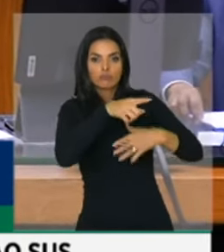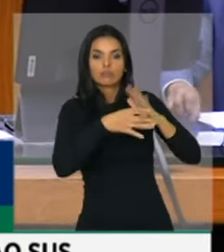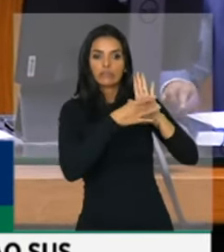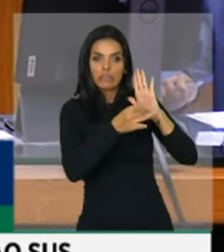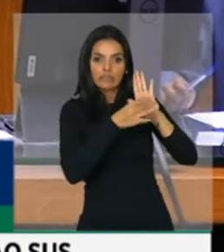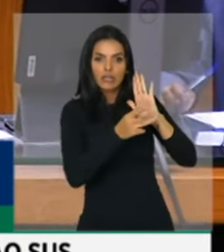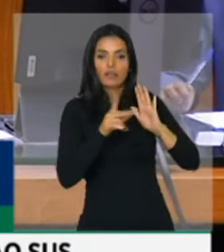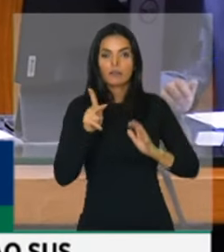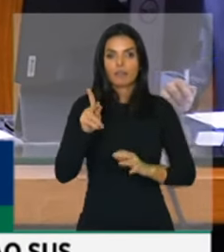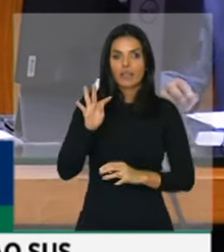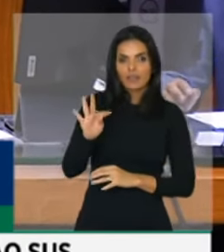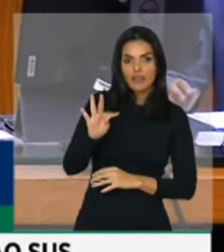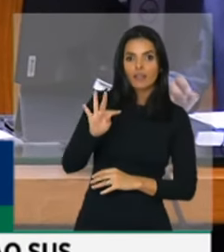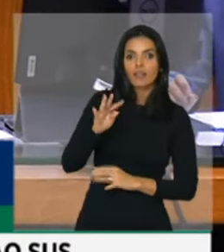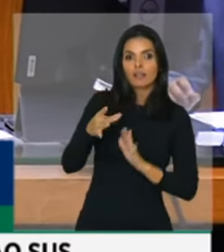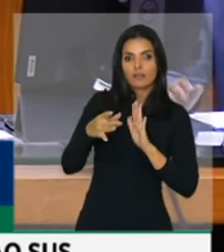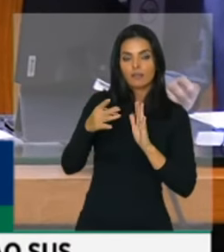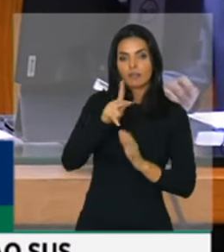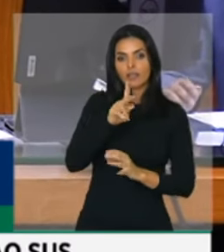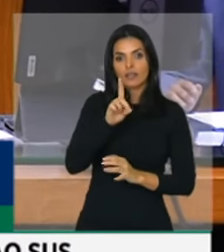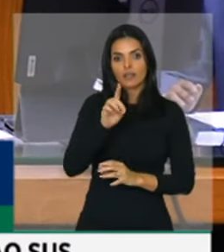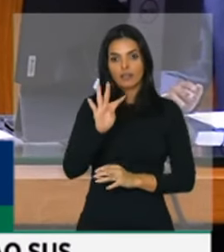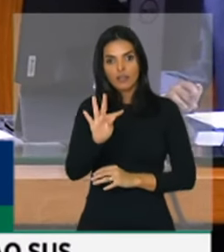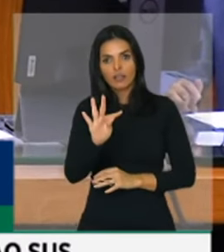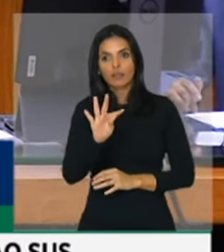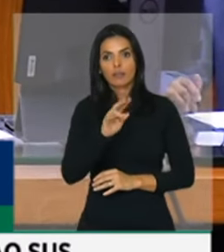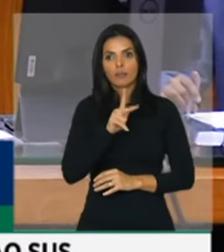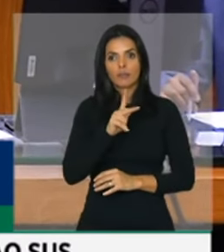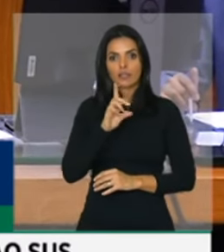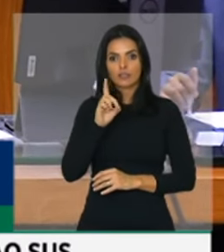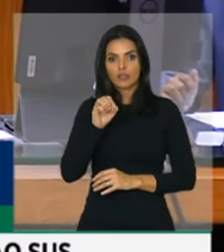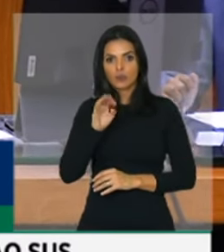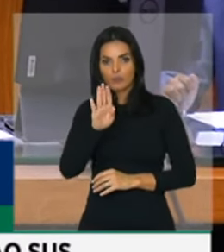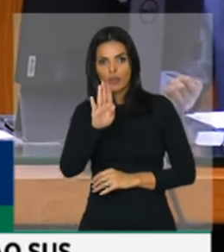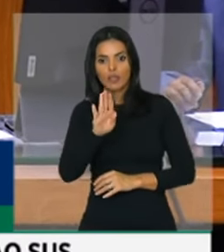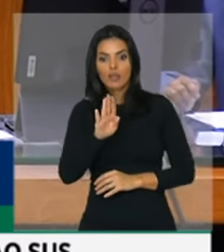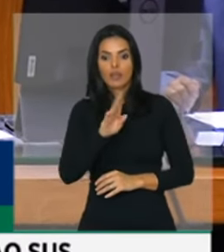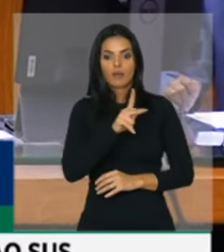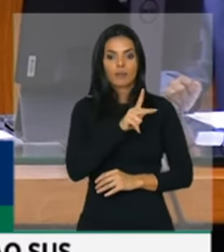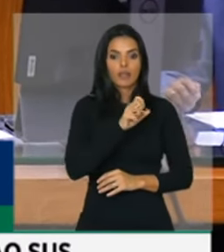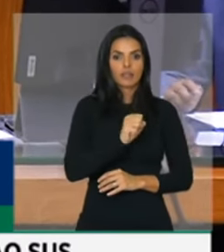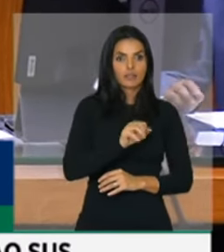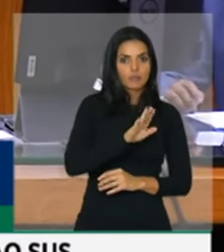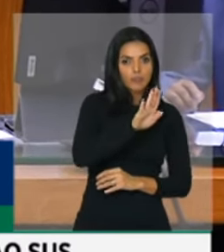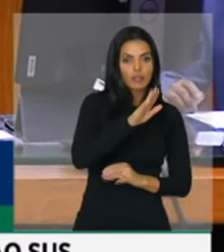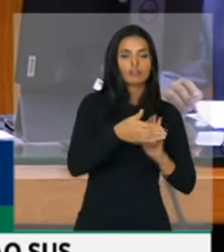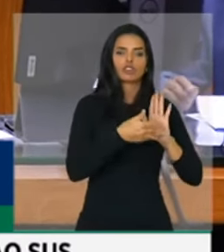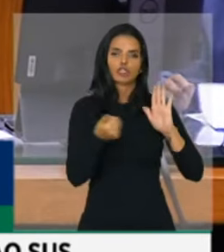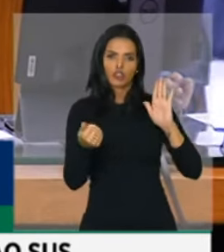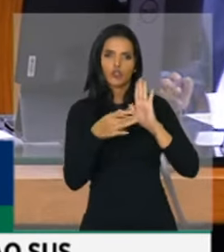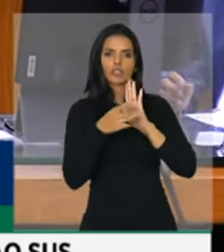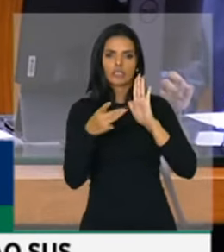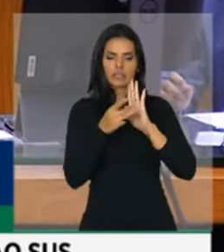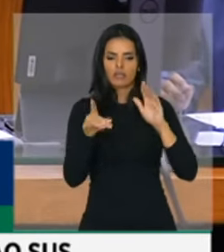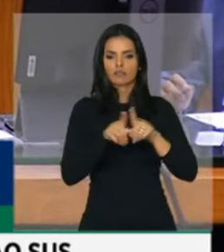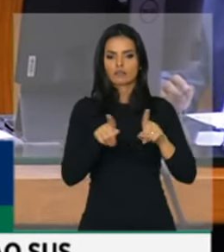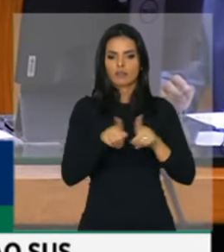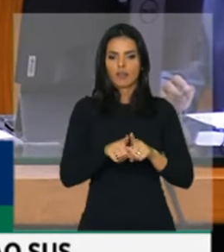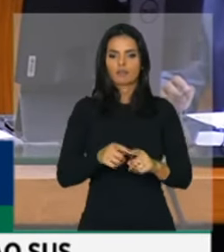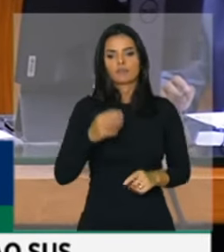DESTAQUE, AO PCDOB QUE TEM DESTAQUE, PSB TAMBÉM JÁ RETIROU O DESTAQUE -- DELE. [DEPUTADO]: PT